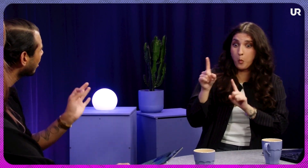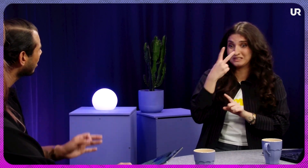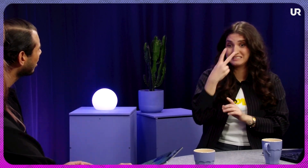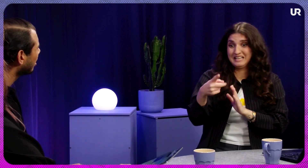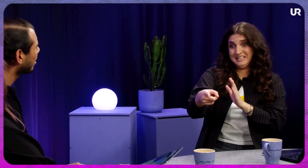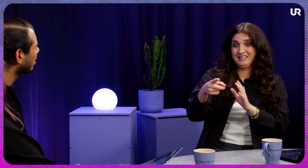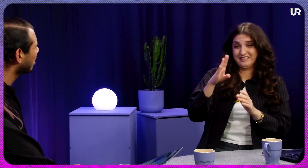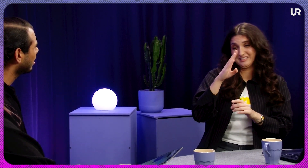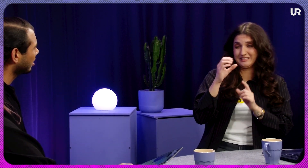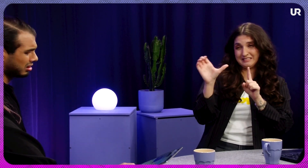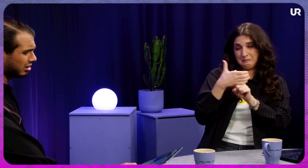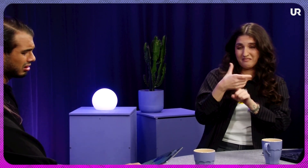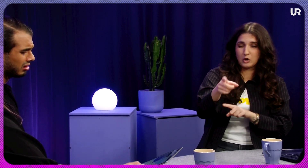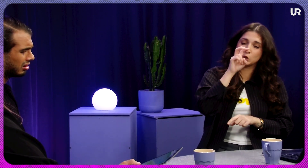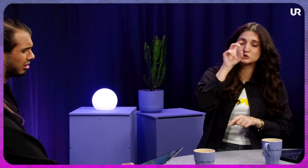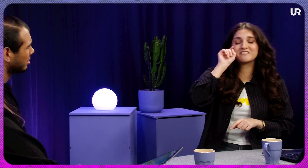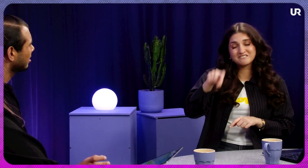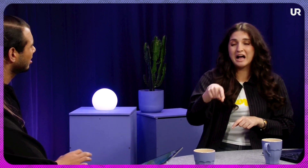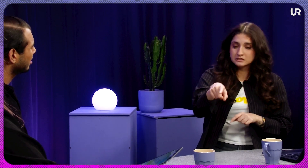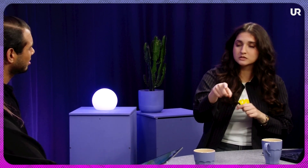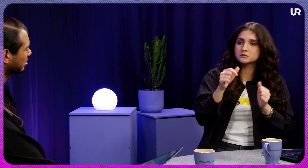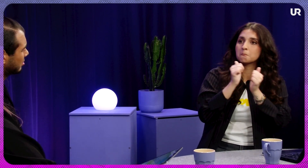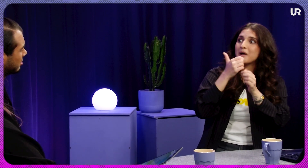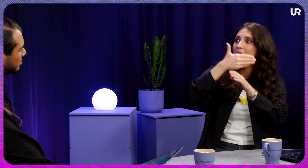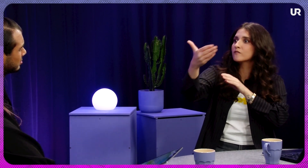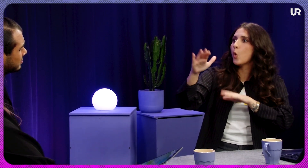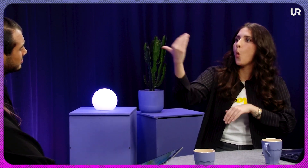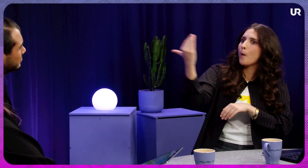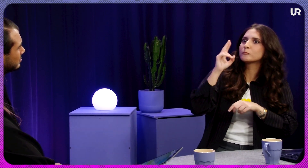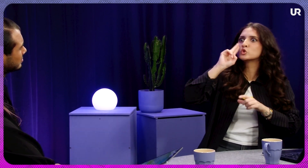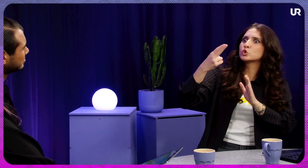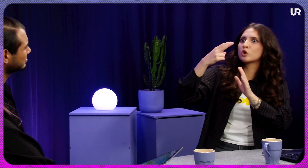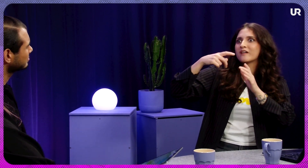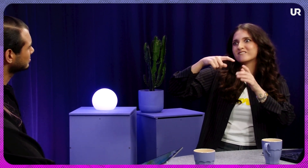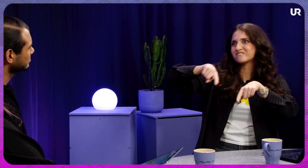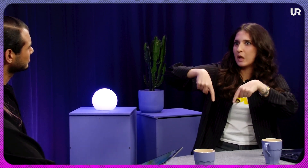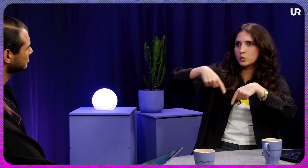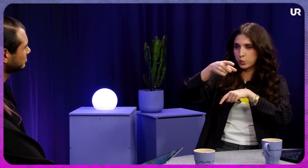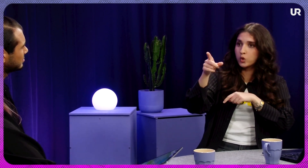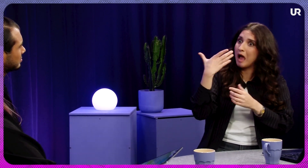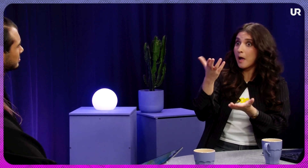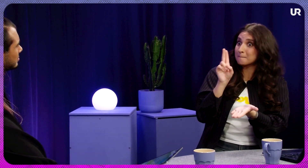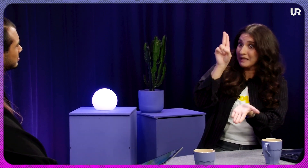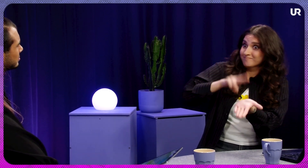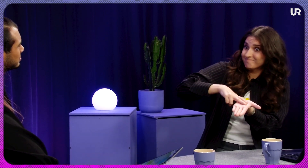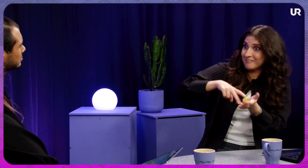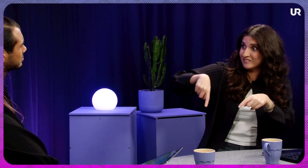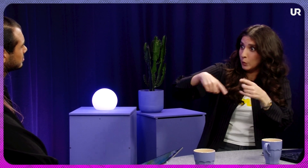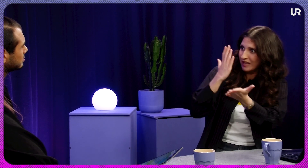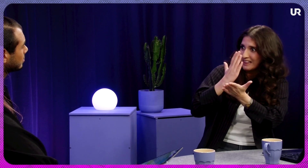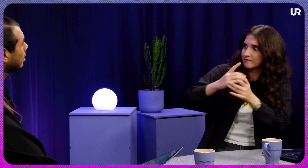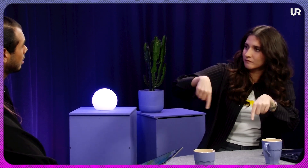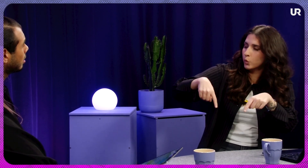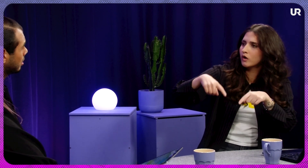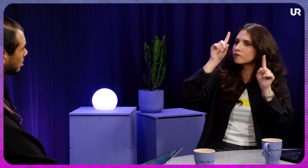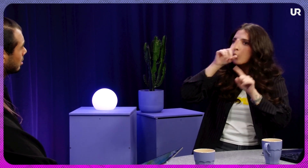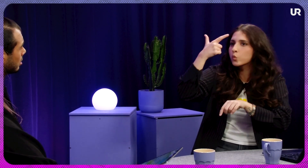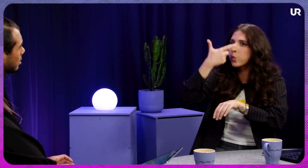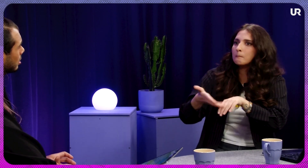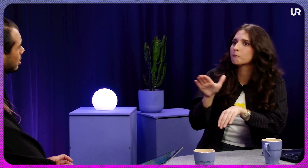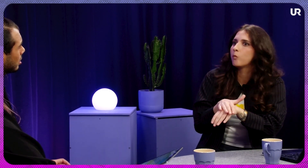Jessica: Folk som såg det här deepfake-klippet, när det kom fler riktiga klipp som var äkta och sanna,-